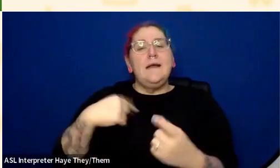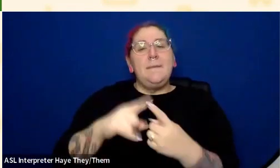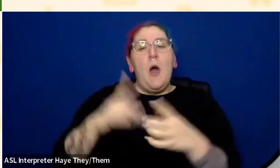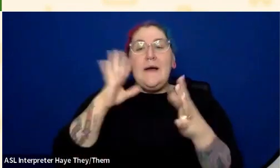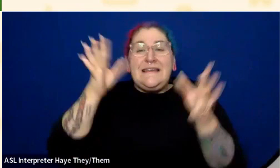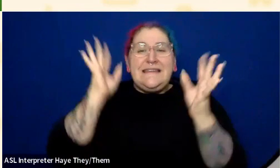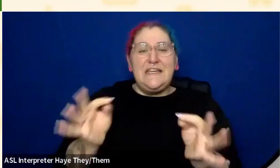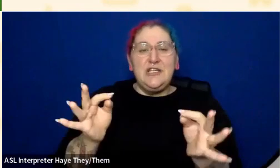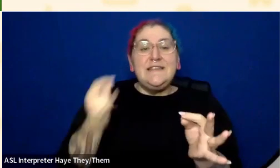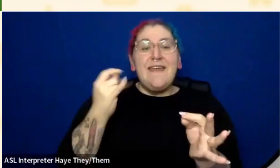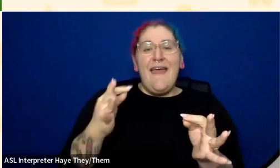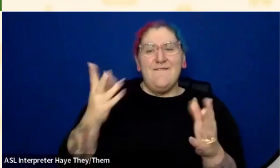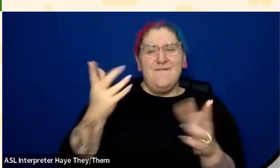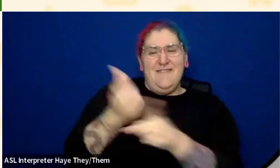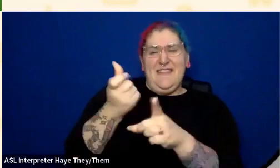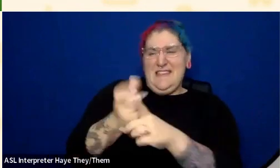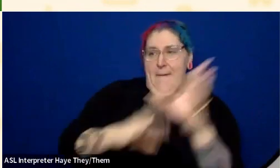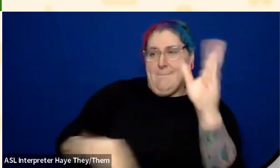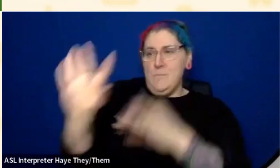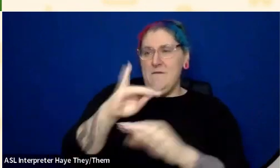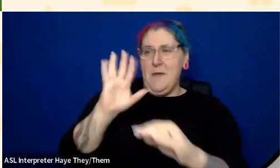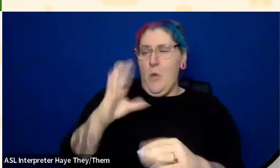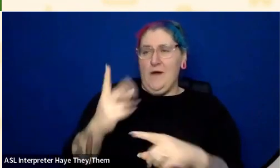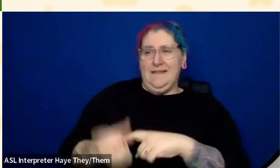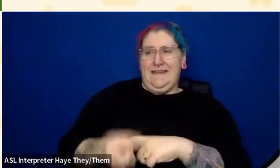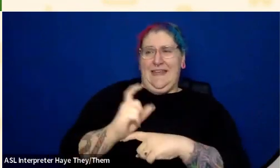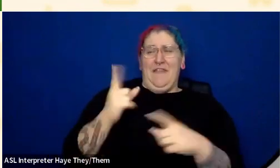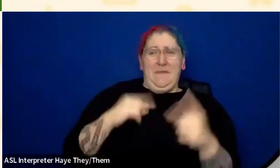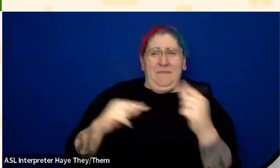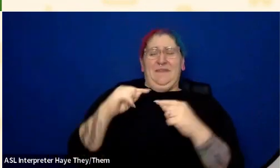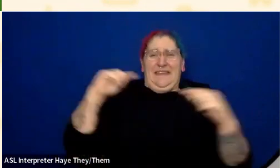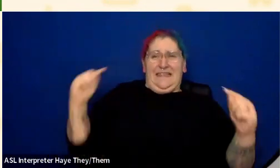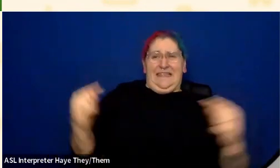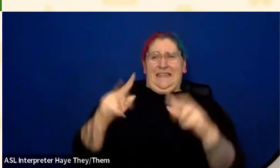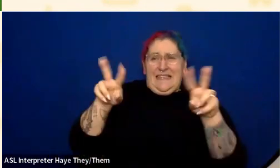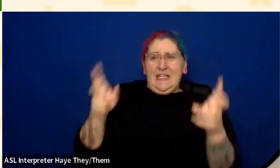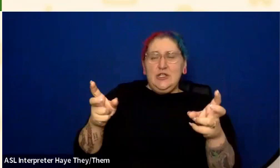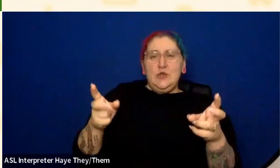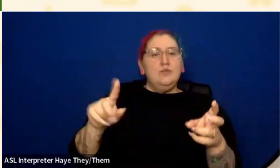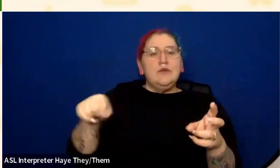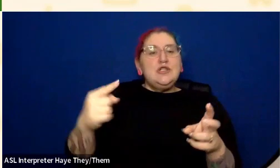antes de que pueda encontrar el botón de pausa, no lo hagas. El hecho de que puedas agregar un botón a un sitio no te da permiso